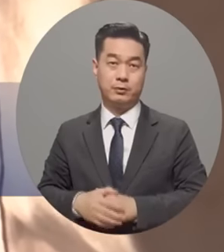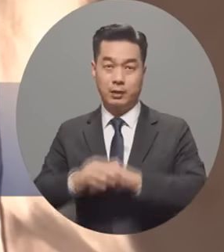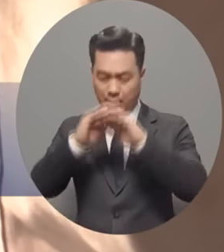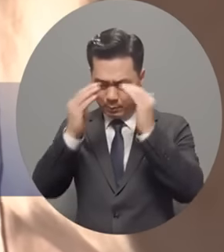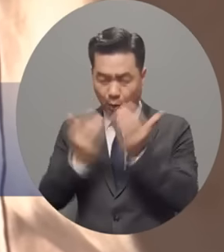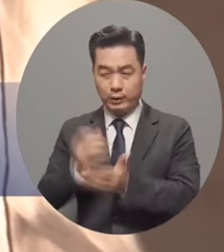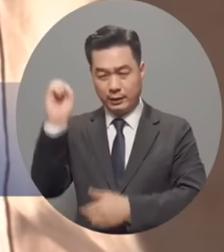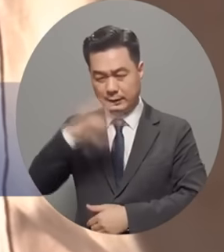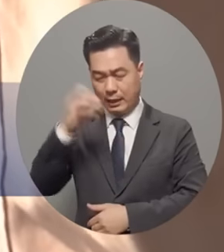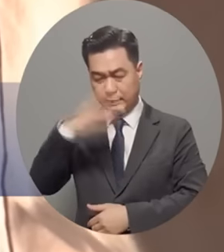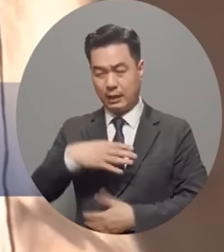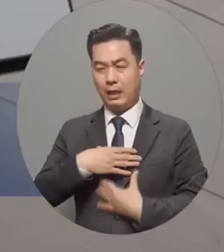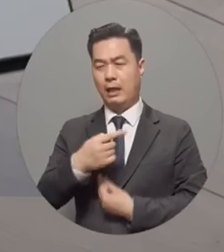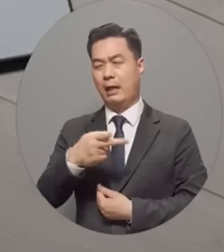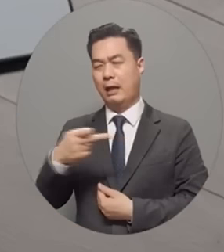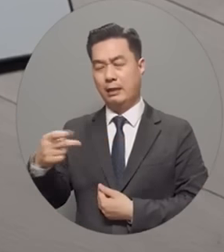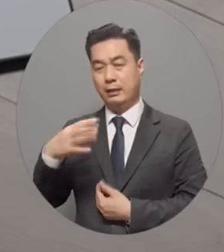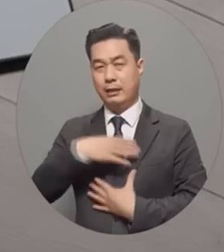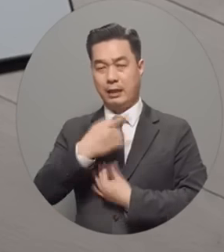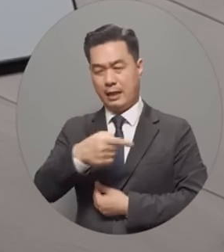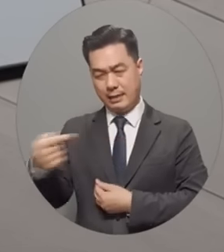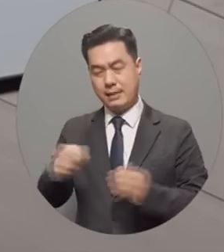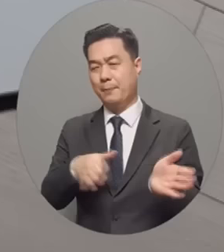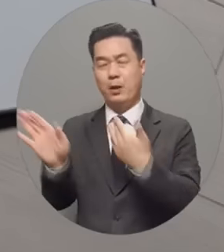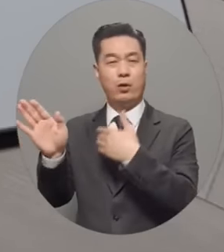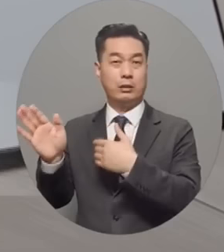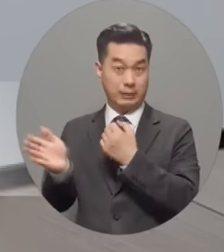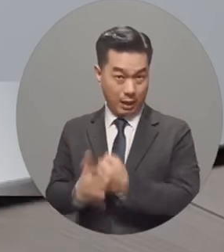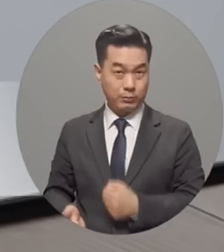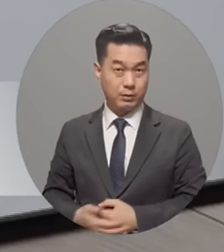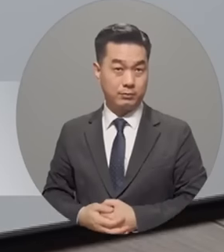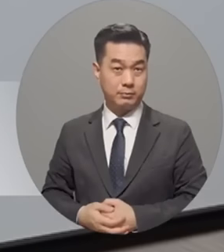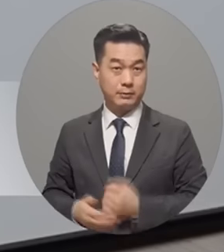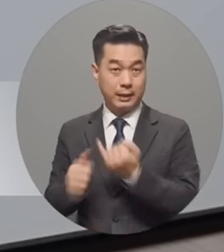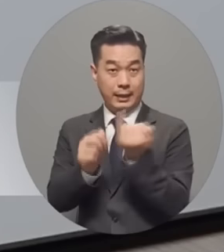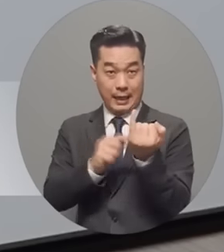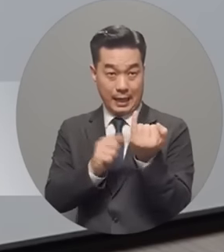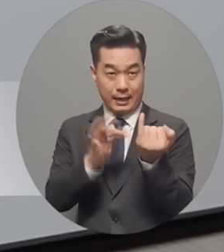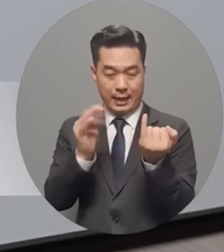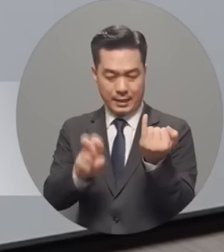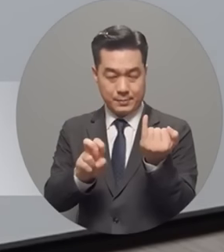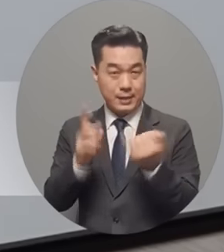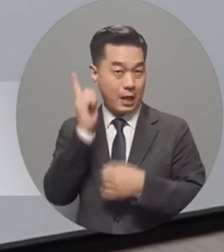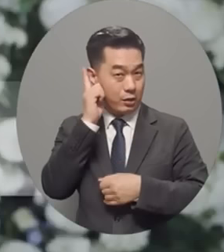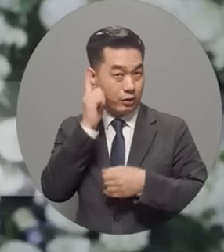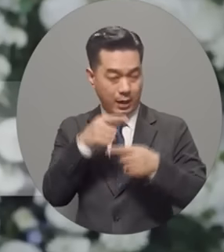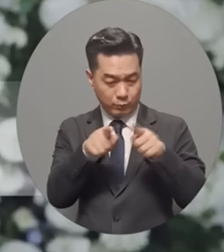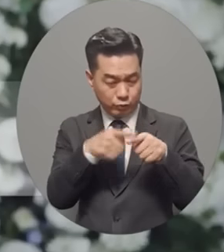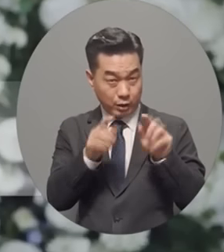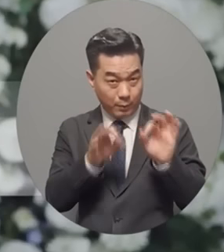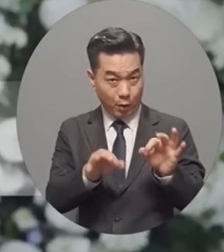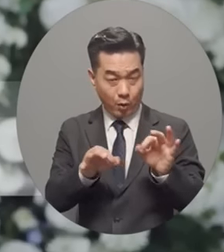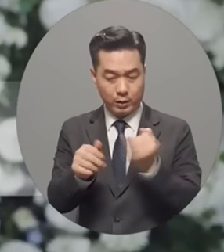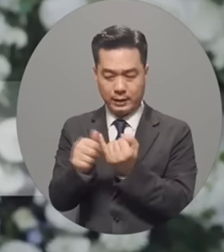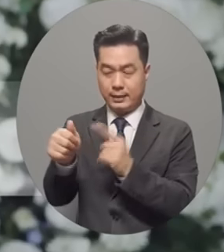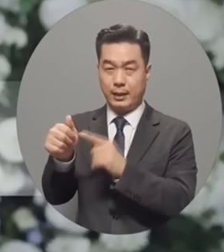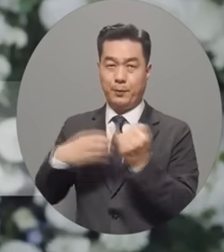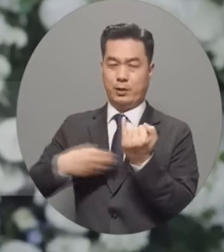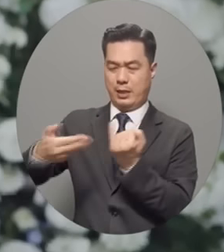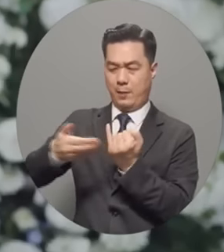모든 것을 안일하게 처리해버리면. (기자) 수사에 나선 경찰은 아내 임 씨의 휴대전화 분석을 통해 남편이 협박한